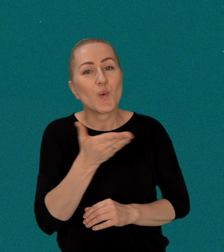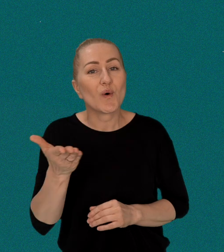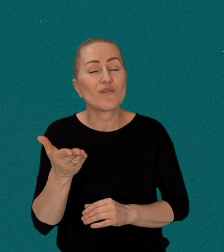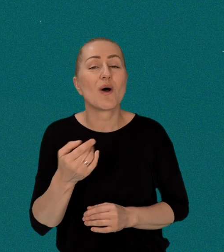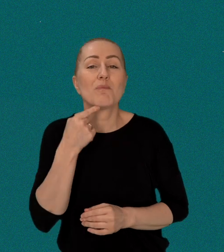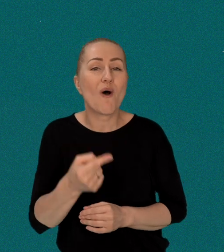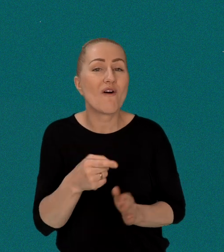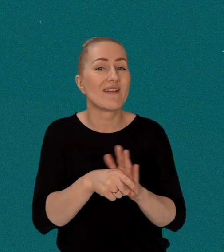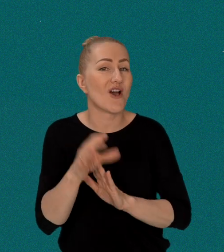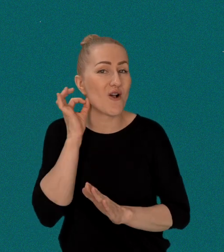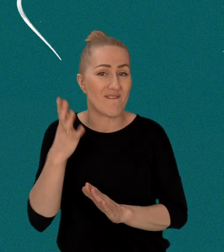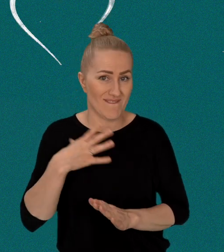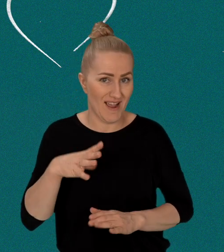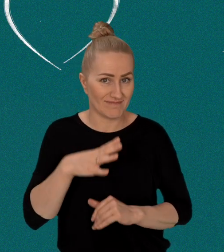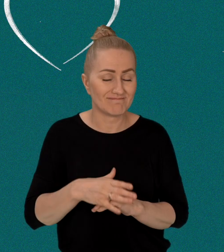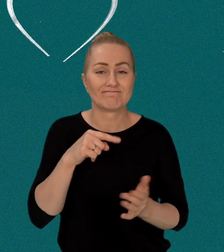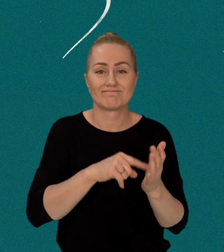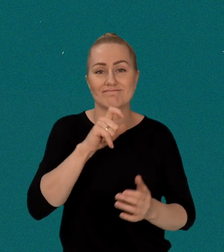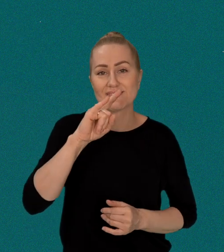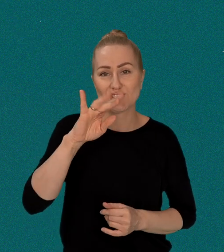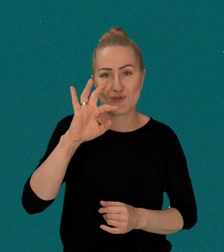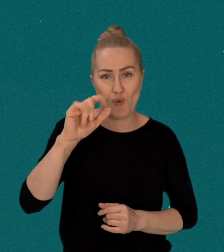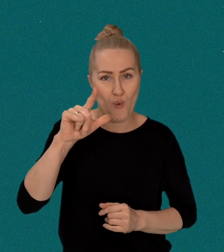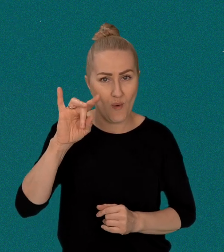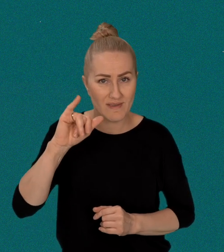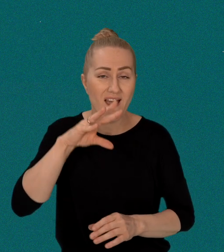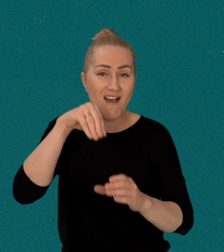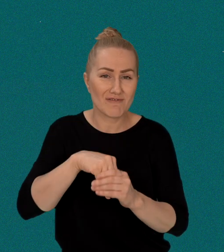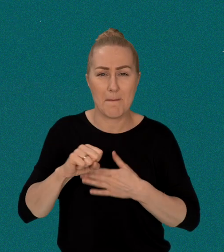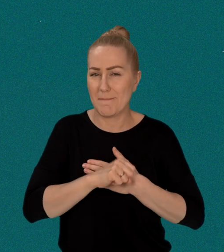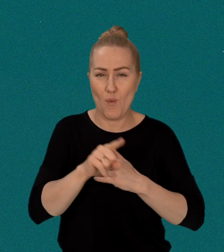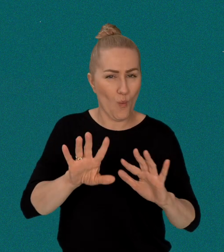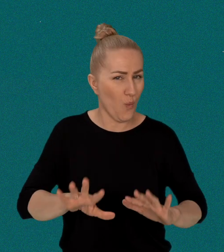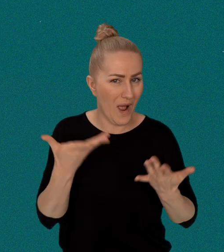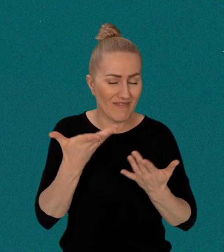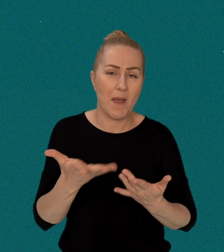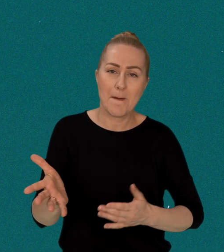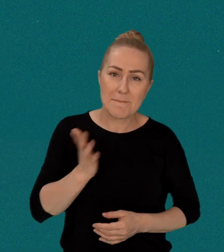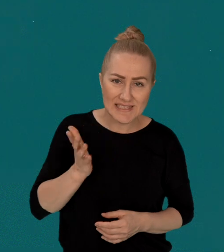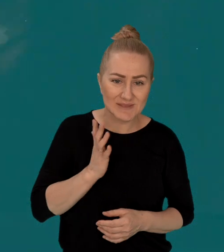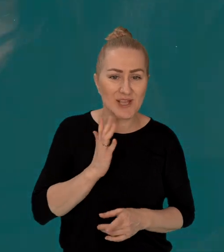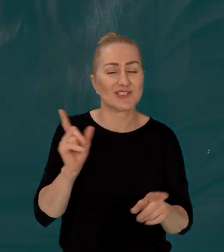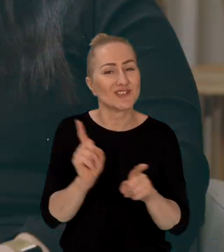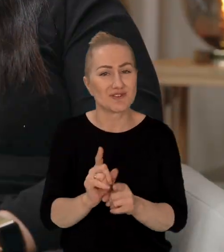jest to, iż cytologia jest to badanie proste, bezpieczne i bezbolesne.